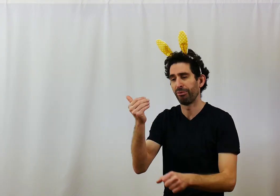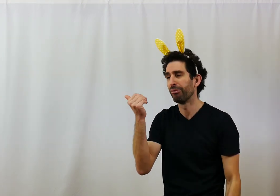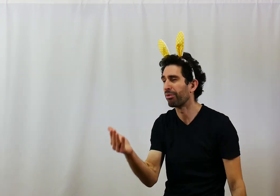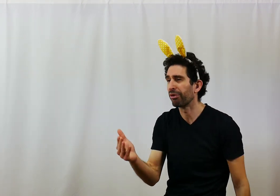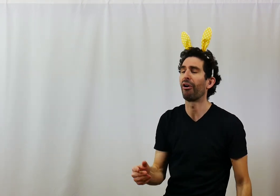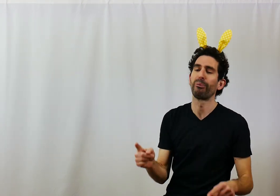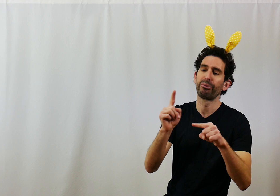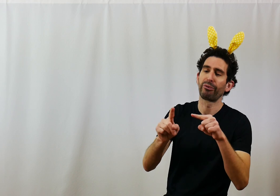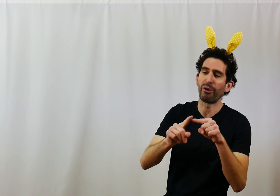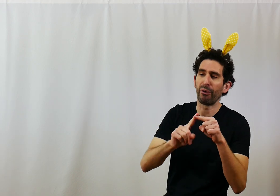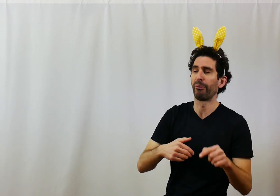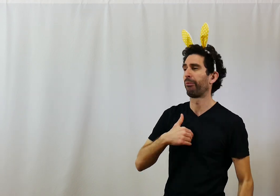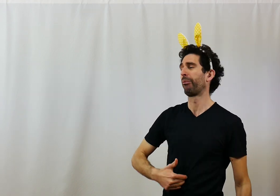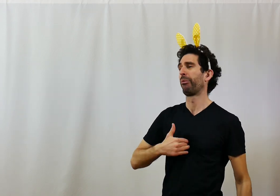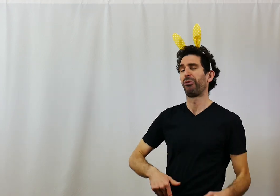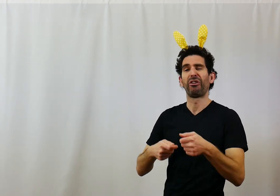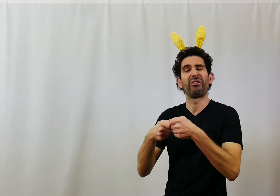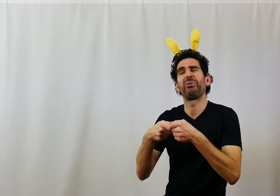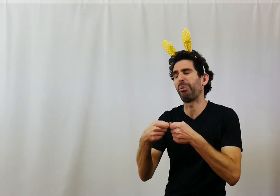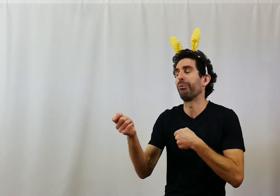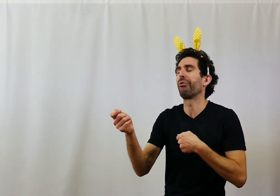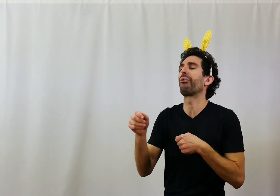C'est pour ça qu'elles sont inadaptées à mon système digestif.